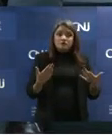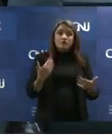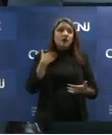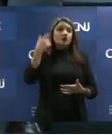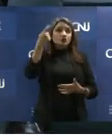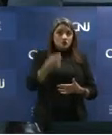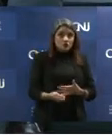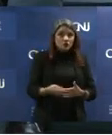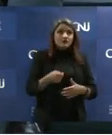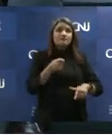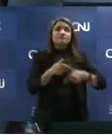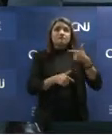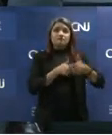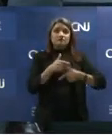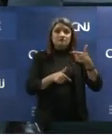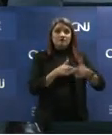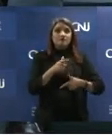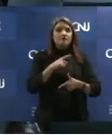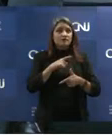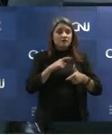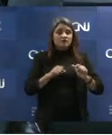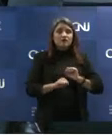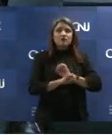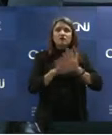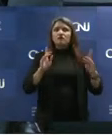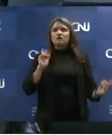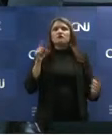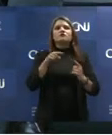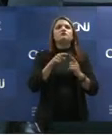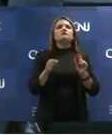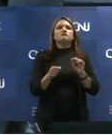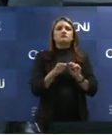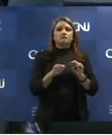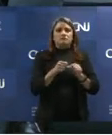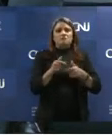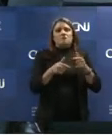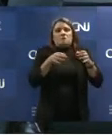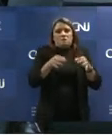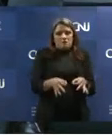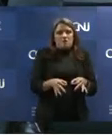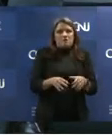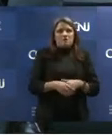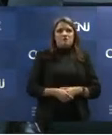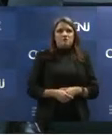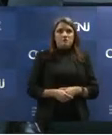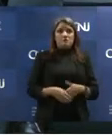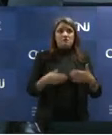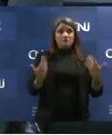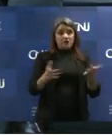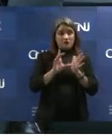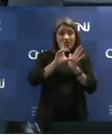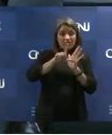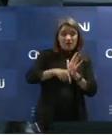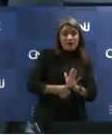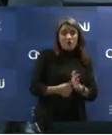nitidamente no propósito de prestar a jurisdição eventual retardo no custo do processo, evidentemente